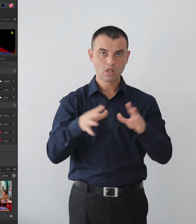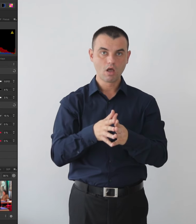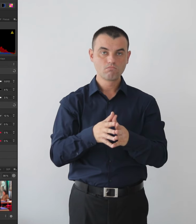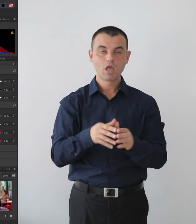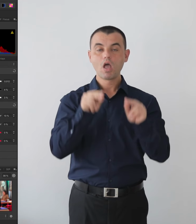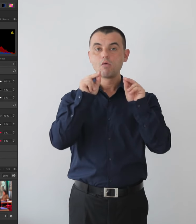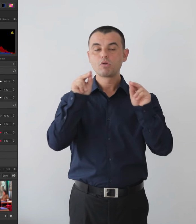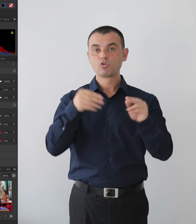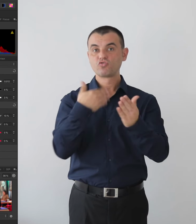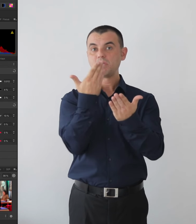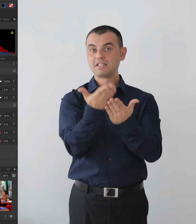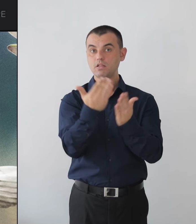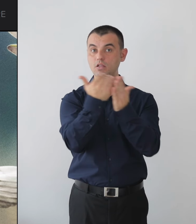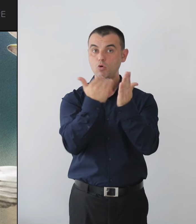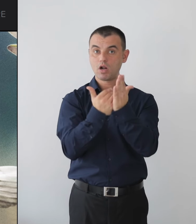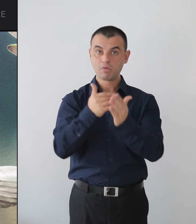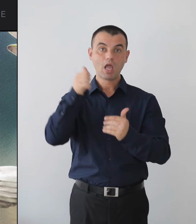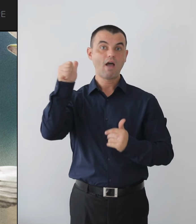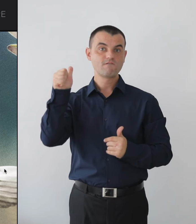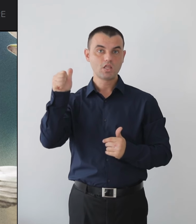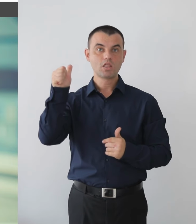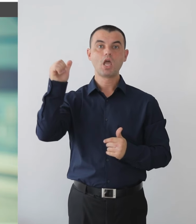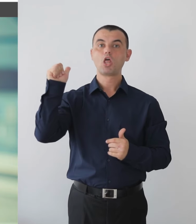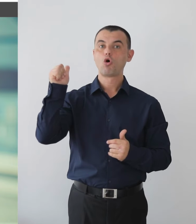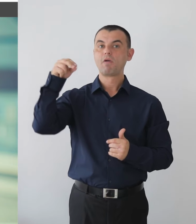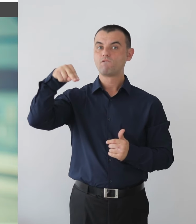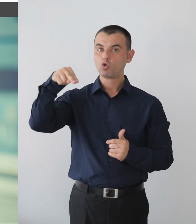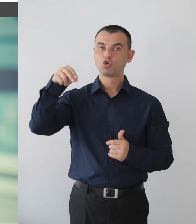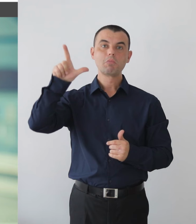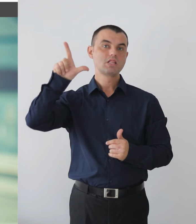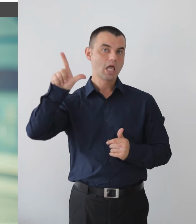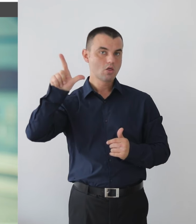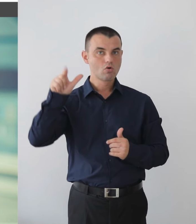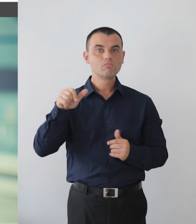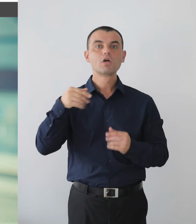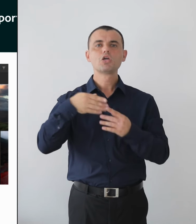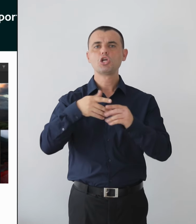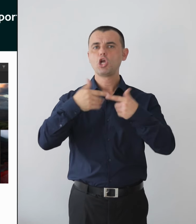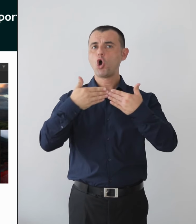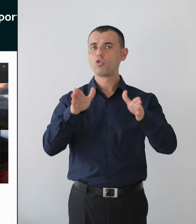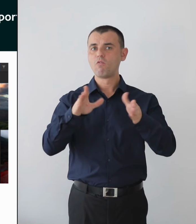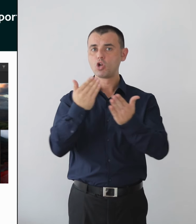Препоръчителни програми за обработка на снимки: Affinity, Adobe Photoshop, Lightroom или